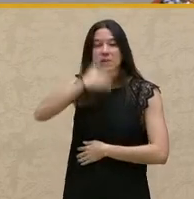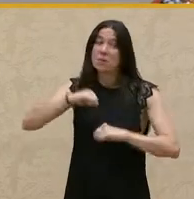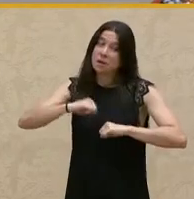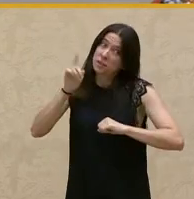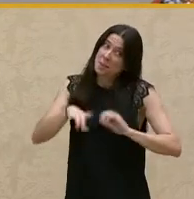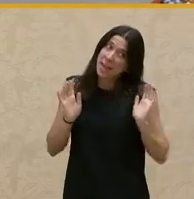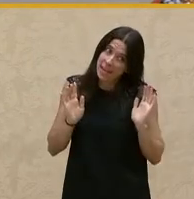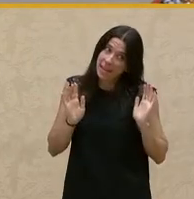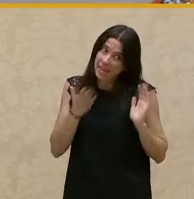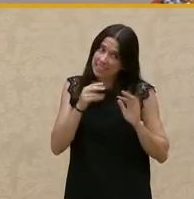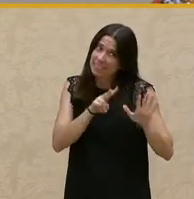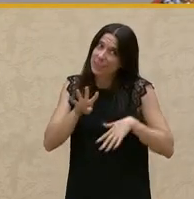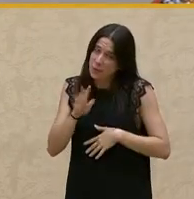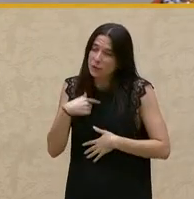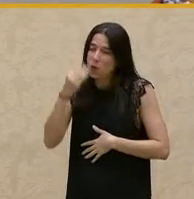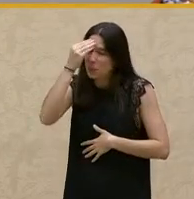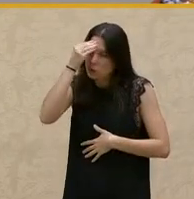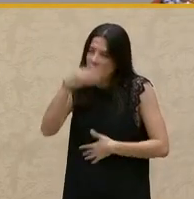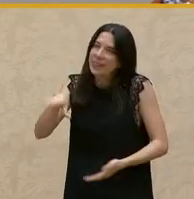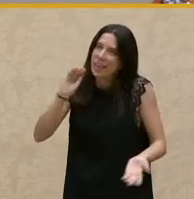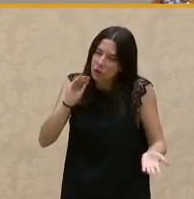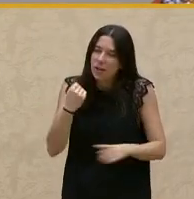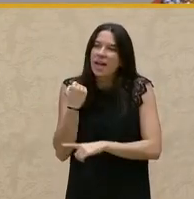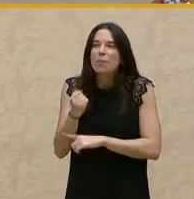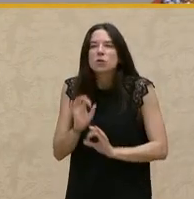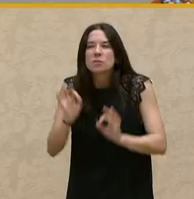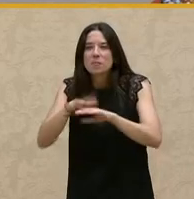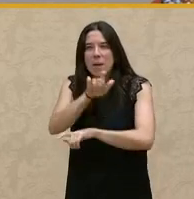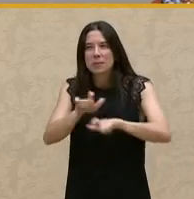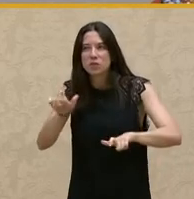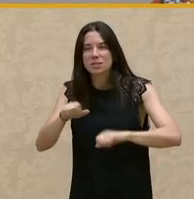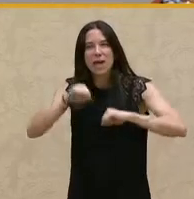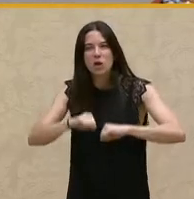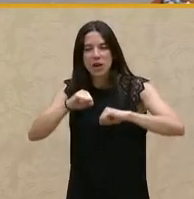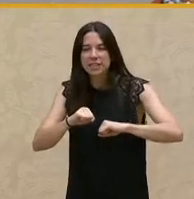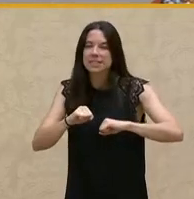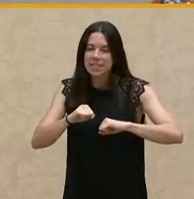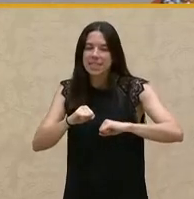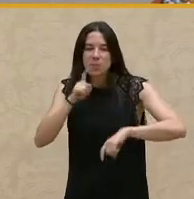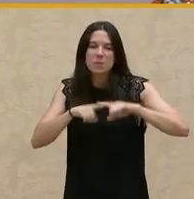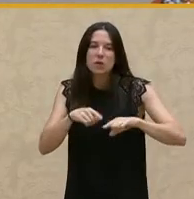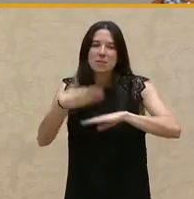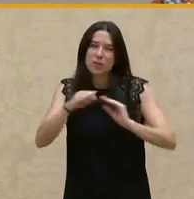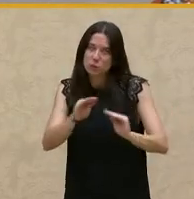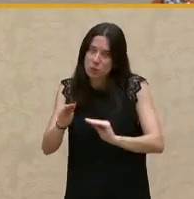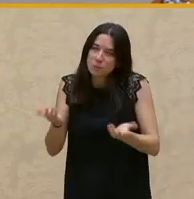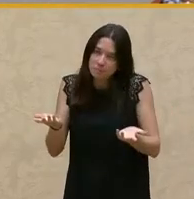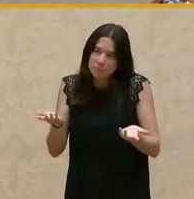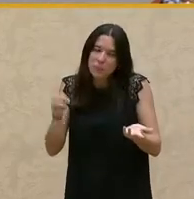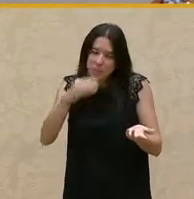entiendo que el apoyo específico a las personas mayores según sus limitaciones, me parece también